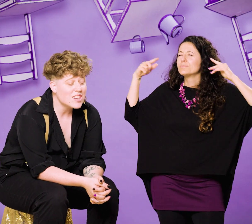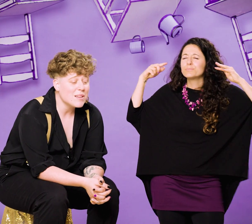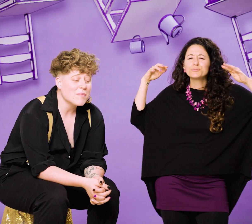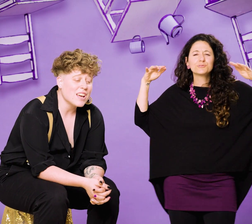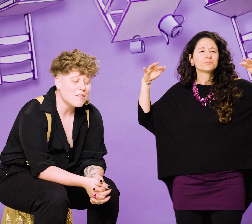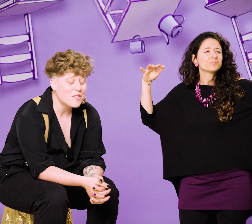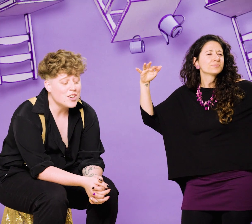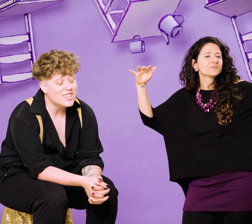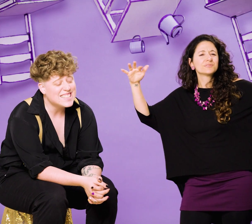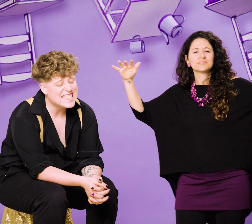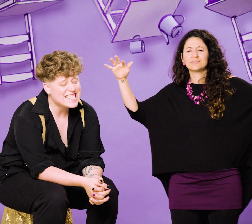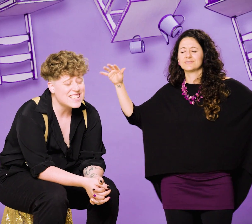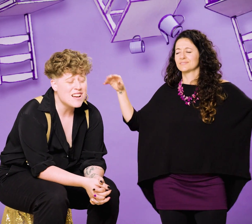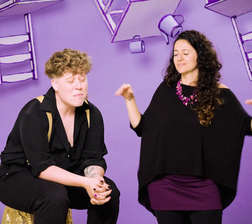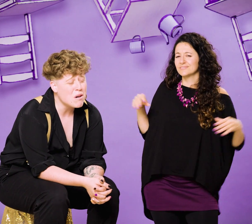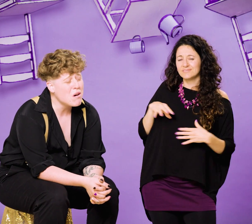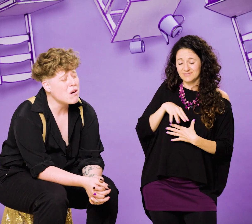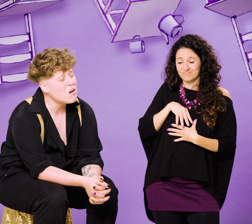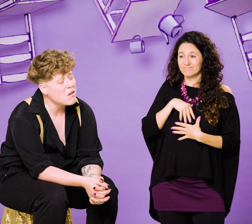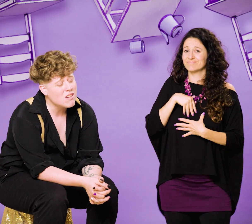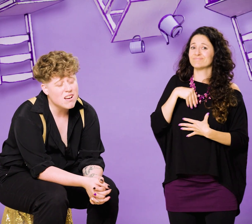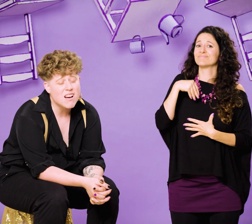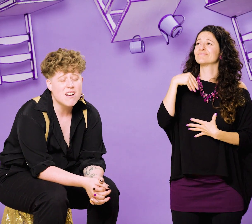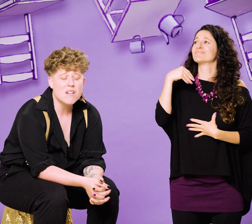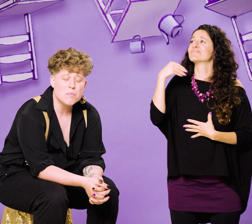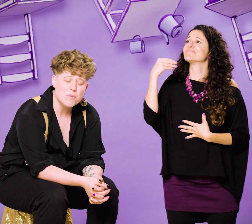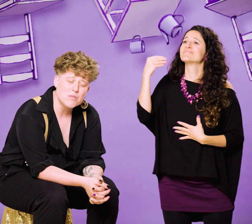J’aimerais flotter sans mon corps